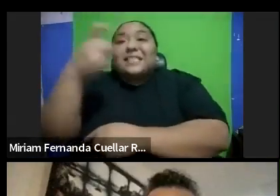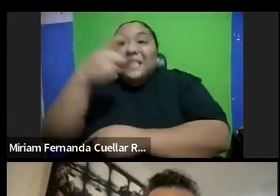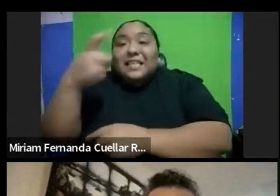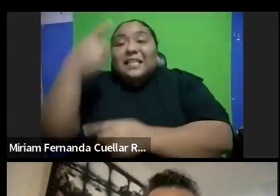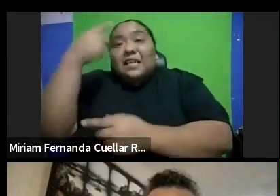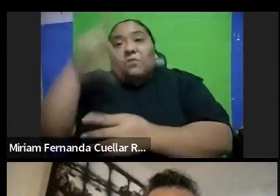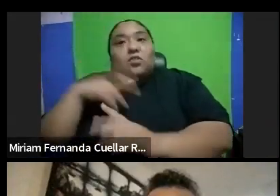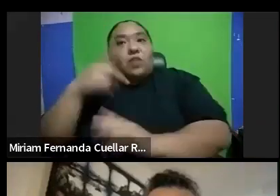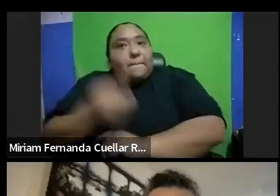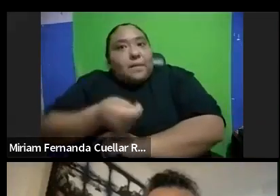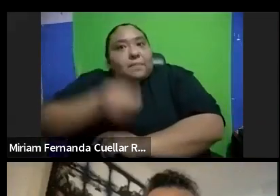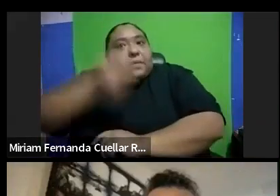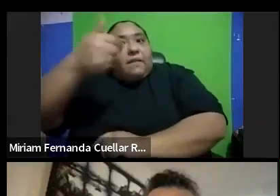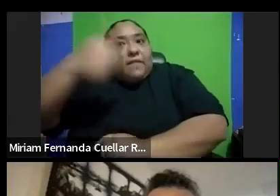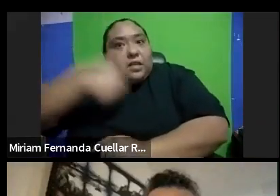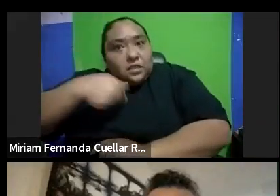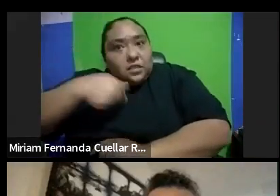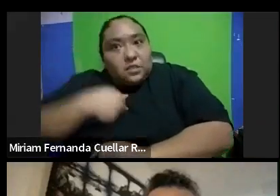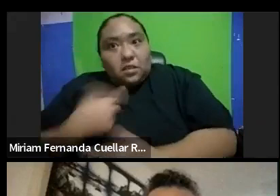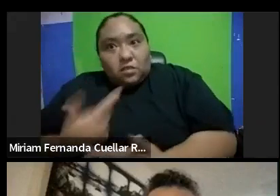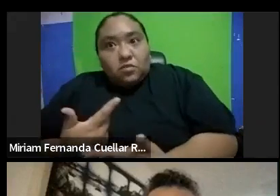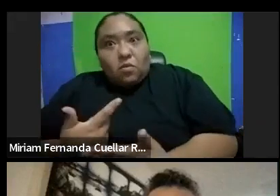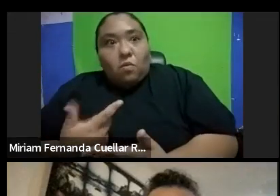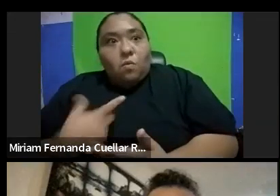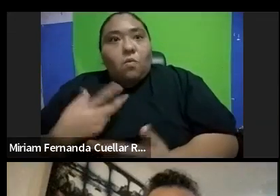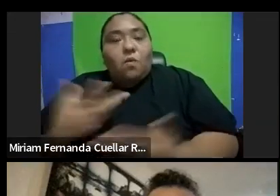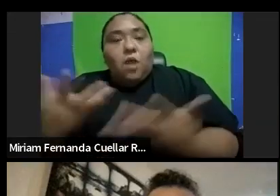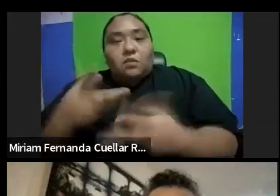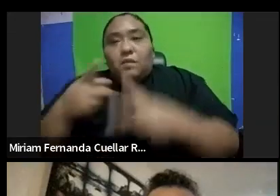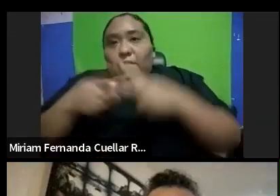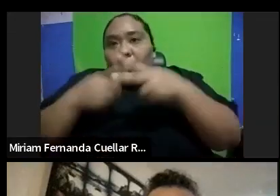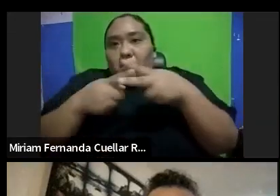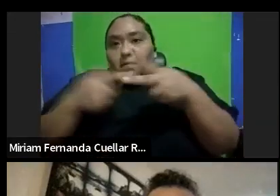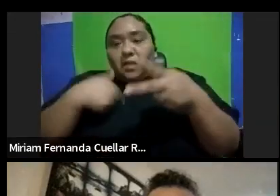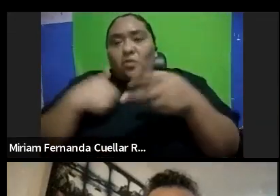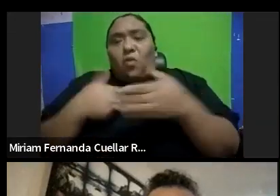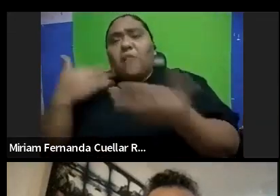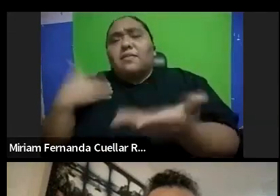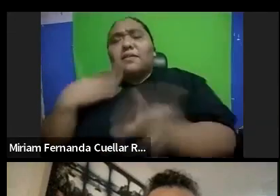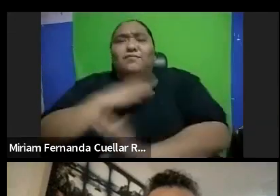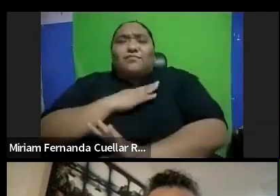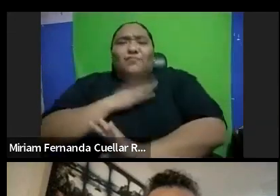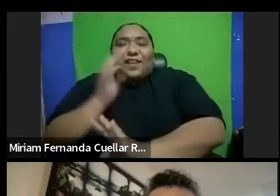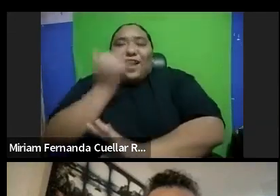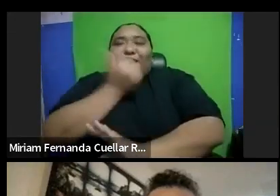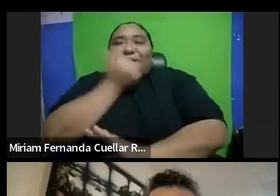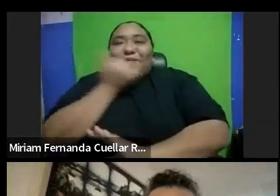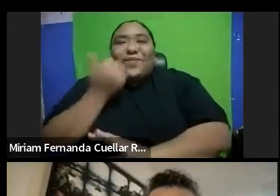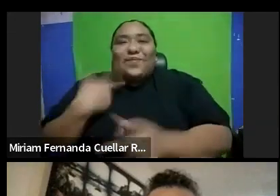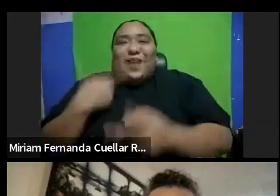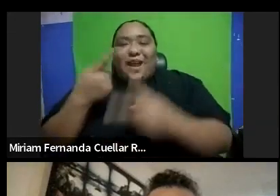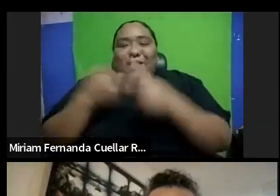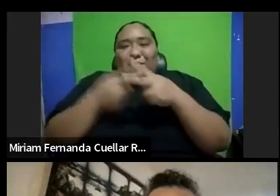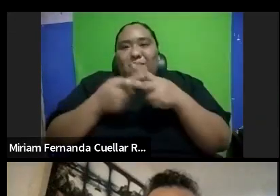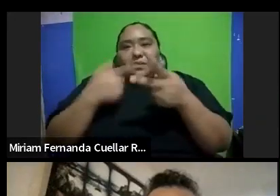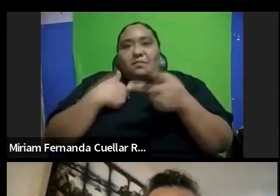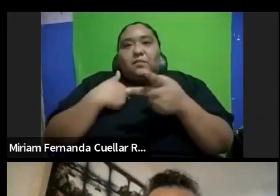matemáticas. A pesar de que, pues yo pesar de que, pues yo era muy buena. ues yo era muy buena en la clase. este sentir. Y como matemático,